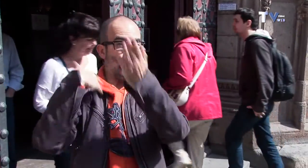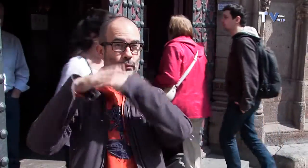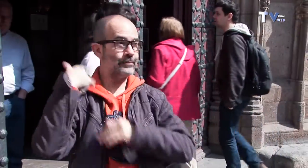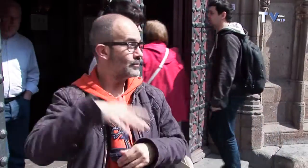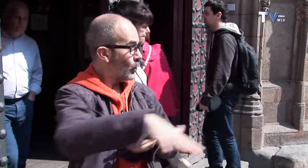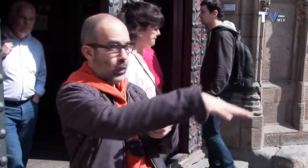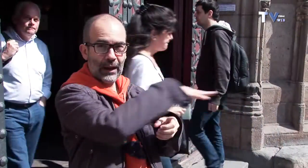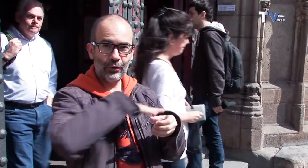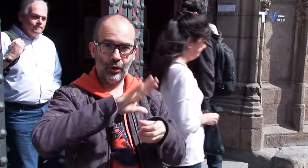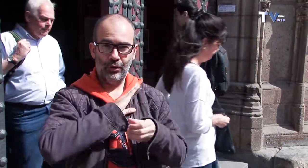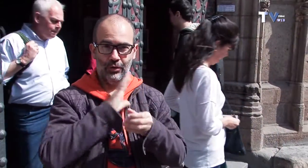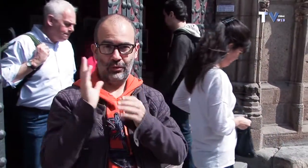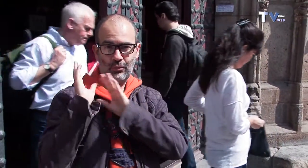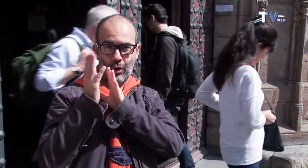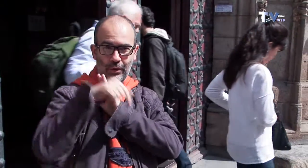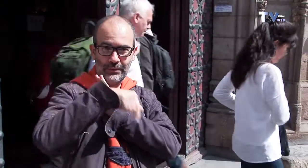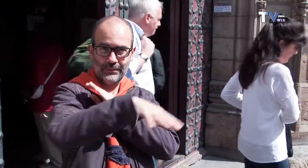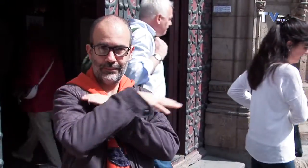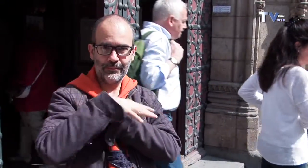Hace mucho tiempo en el barrio del Born